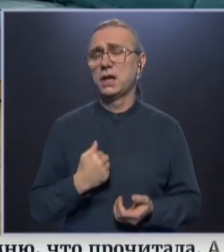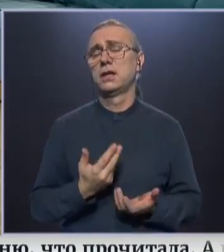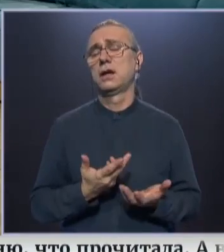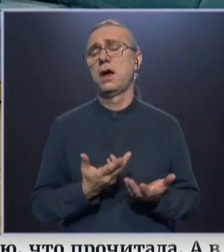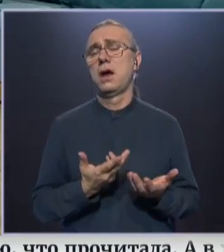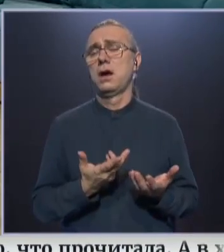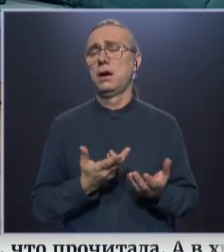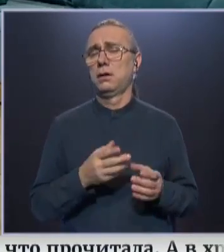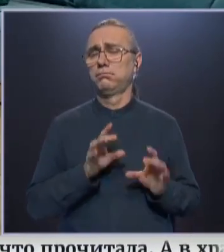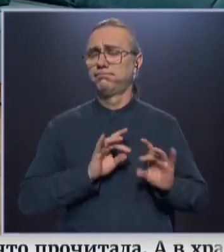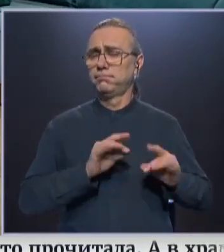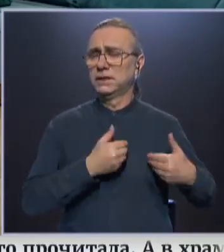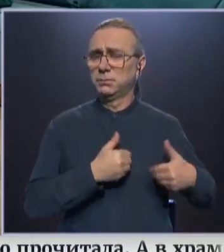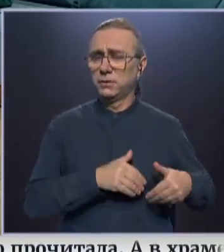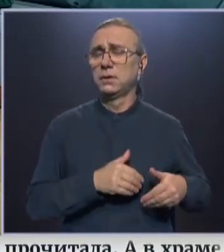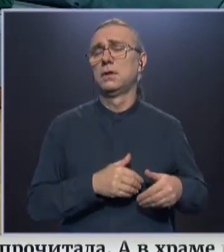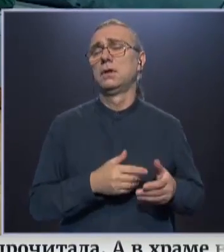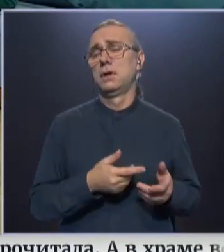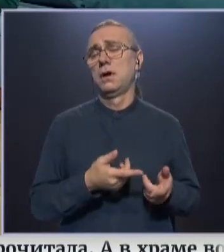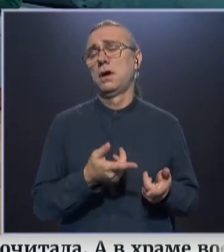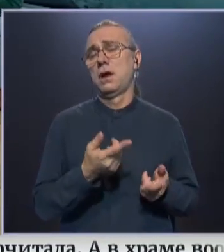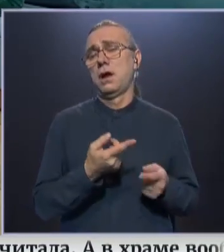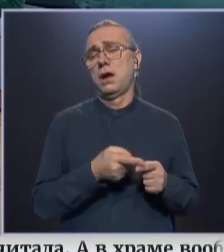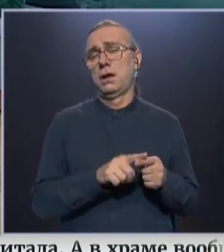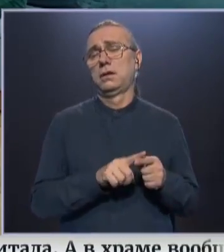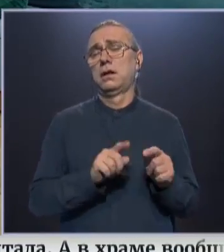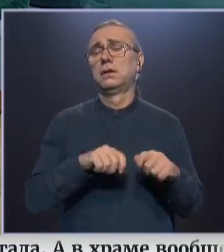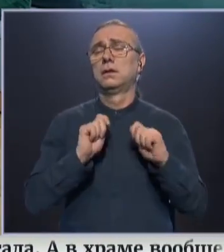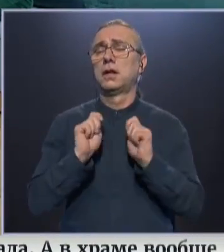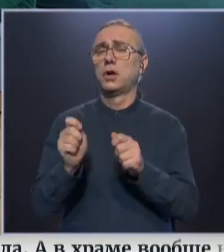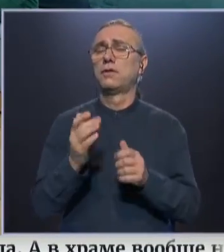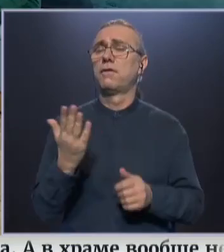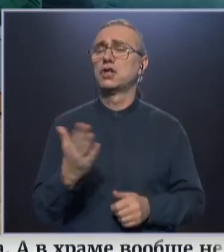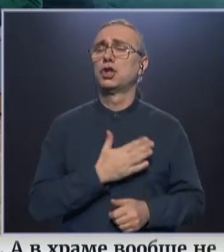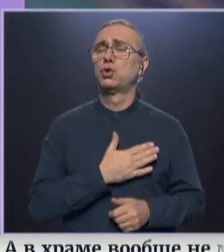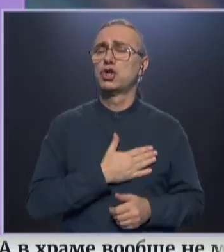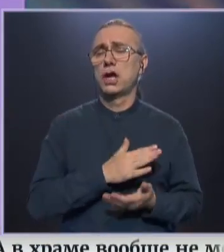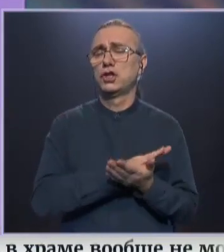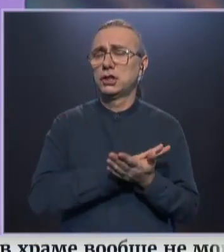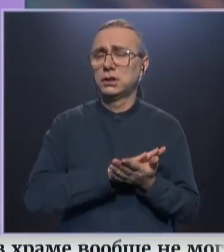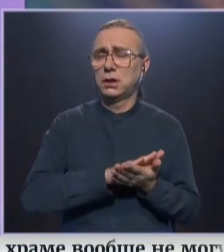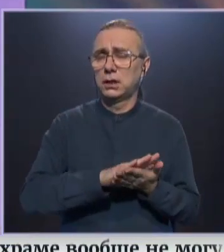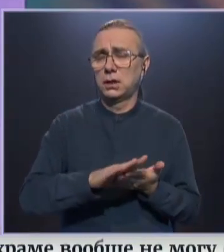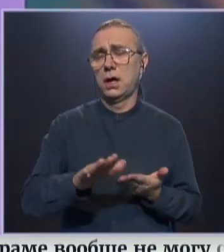вашему вашей душе чистоту не в этом веке ни в будущем вам вину не будет поставлен тот Как бы ни был он тяжик